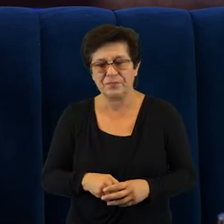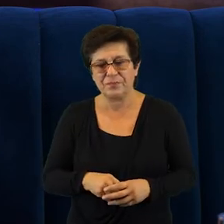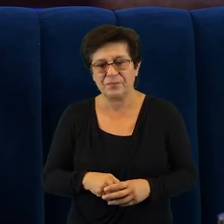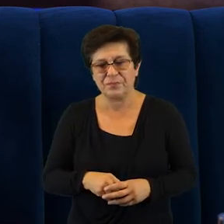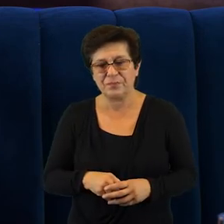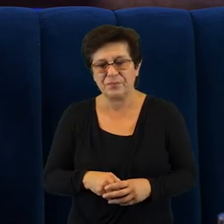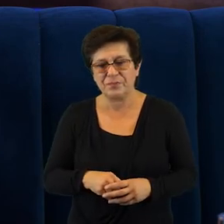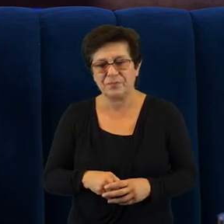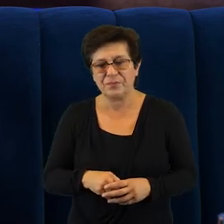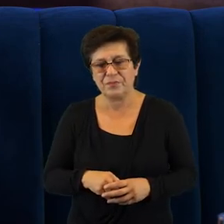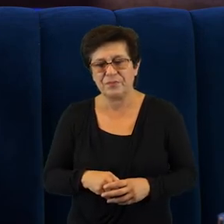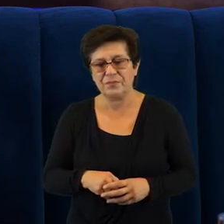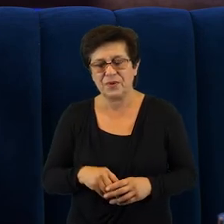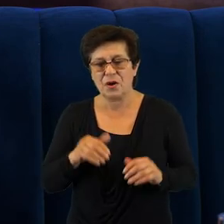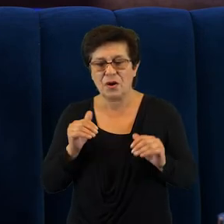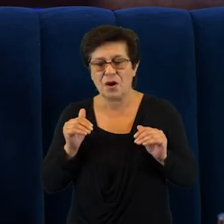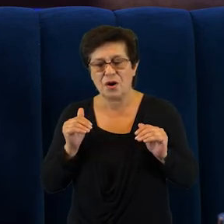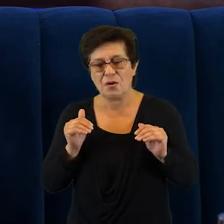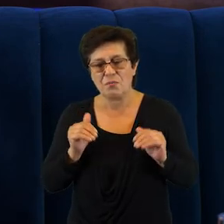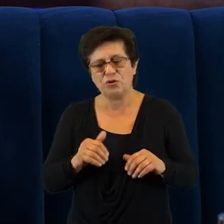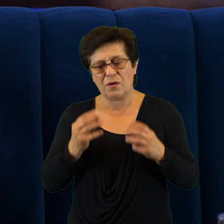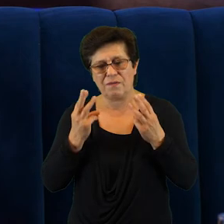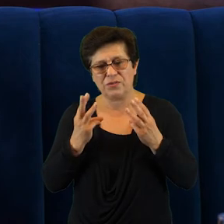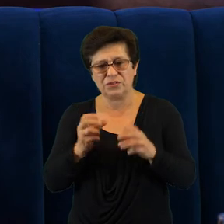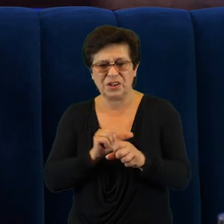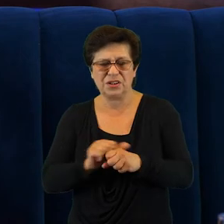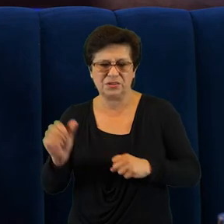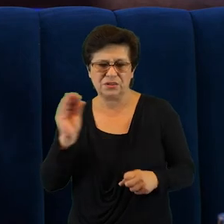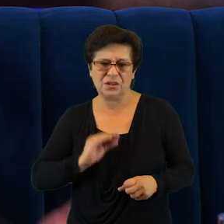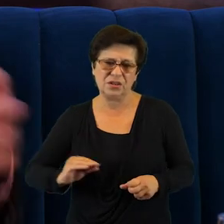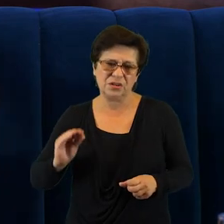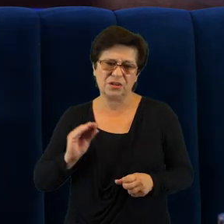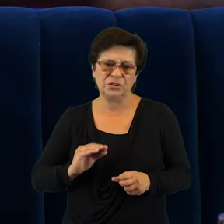To może ważne jest jeszcze... Proszę państwa, my mamy,